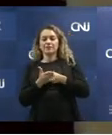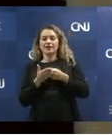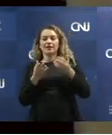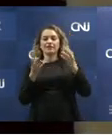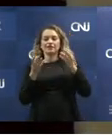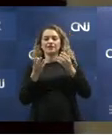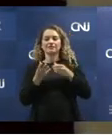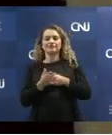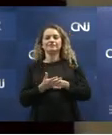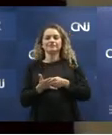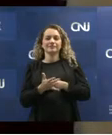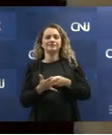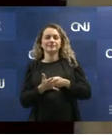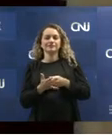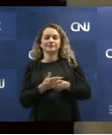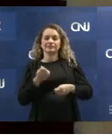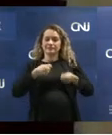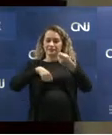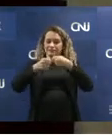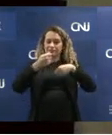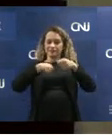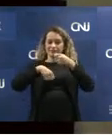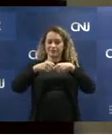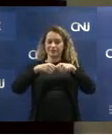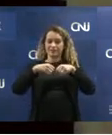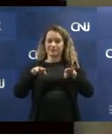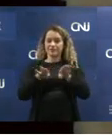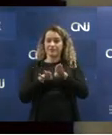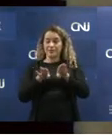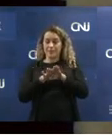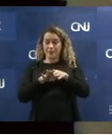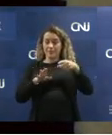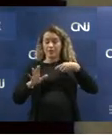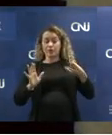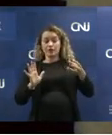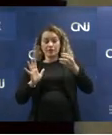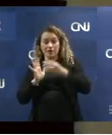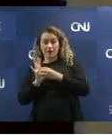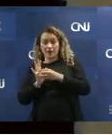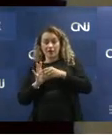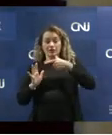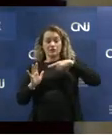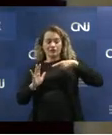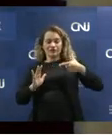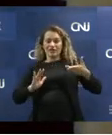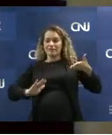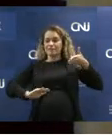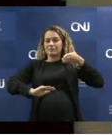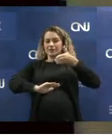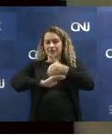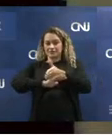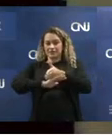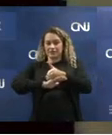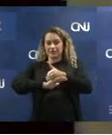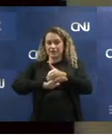administrativa e disciplinar e, no caso concreto, não estão presentes os motivos. Justifica.